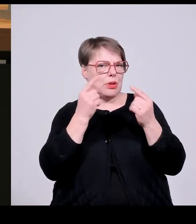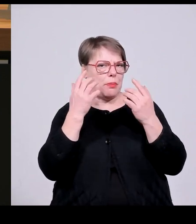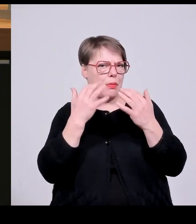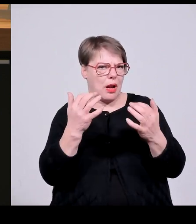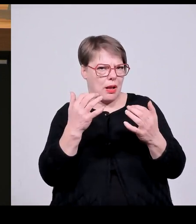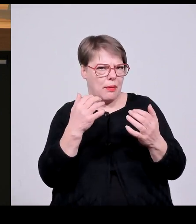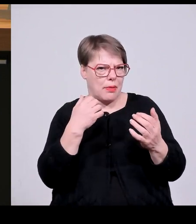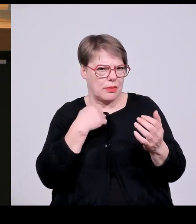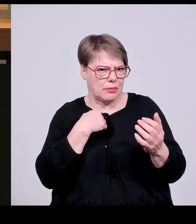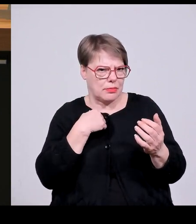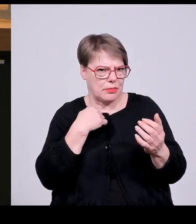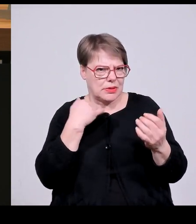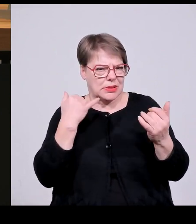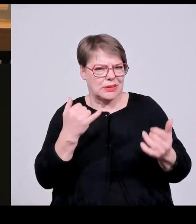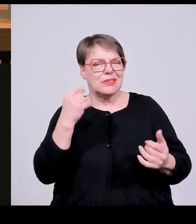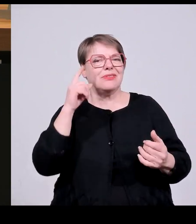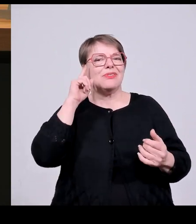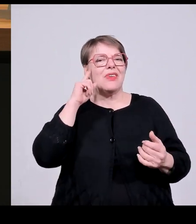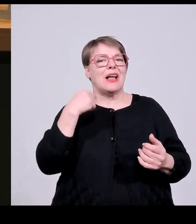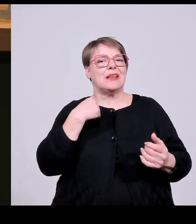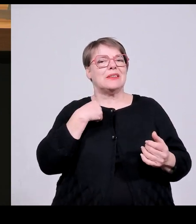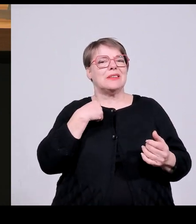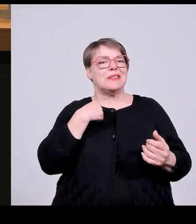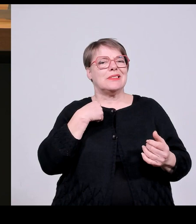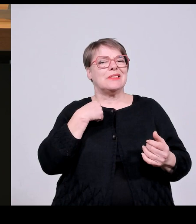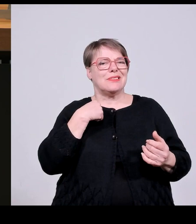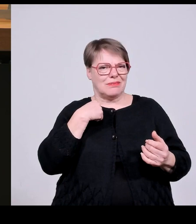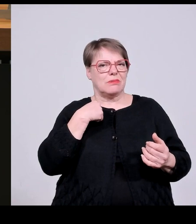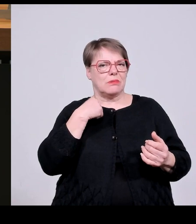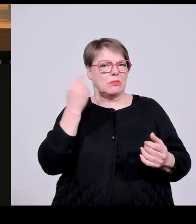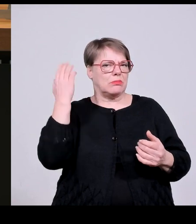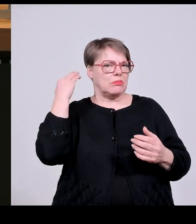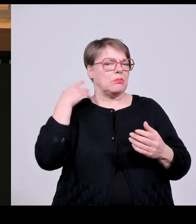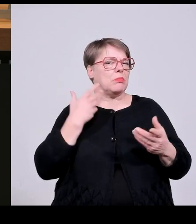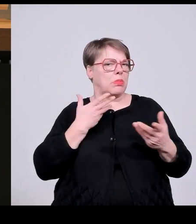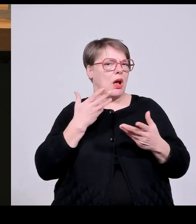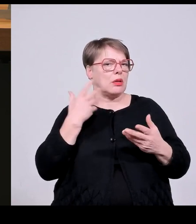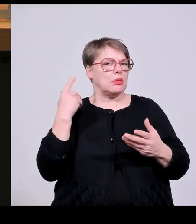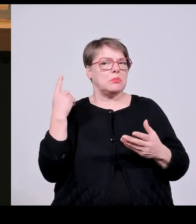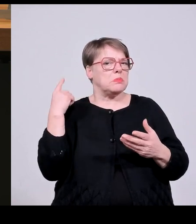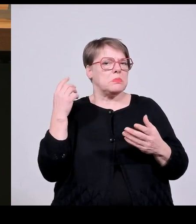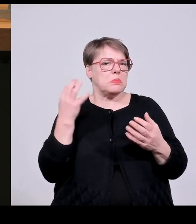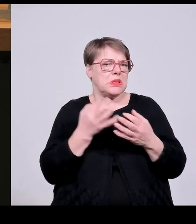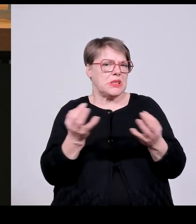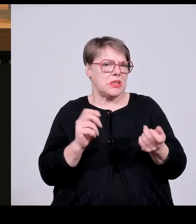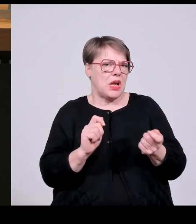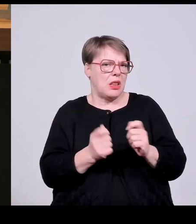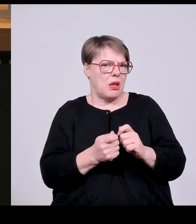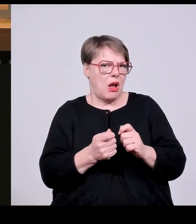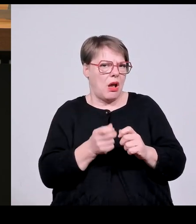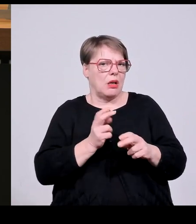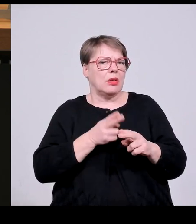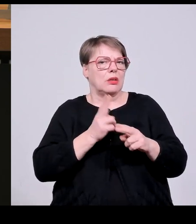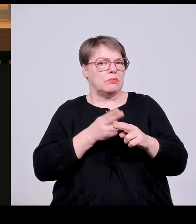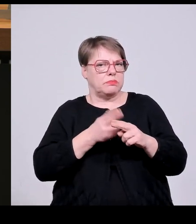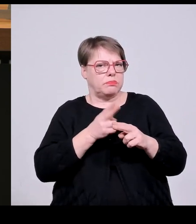Wie unwichtig der AfD dieses Thema ist, sieht man auch daran, dass kein Wort zu Kleingärten in Ihrem Wahlprogramm zu finden